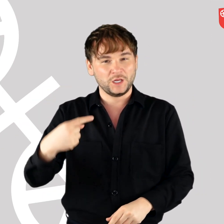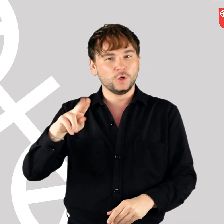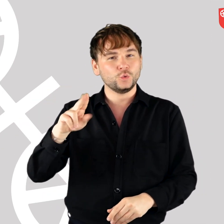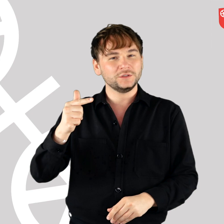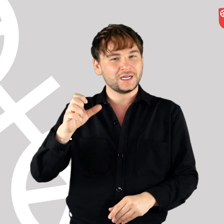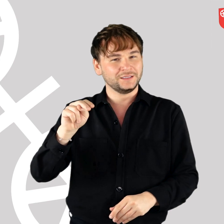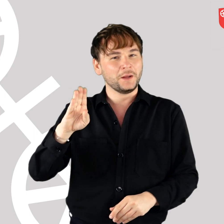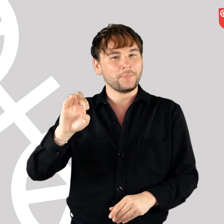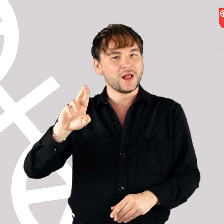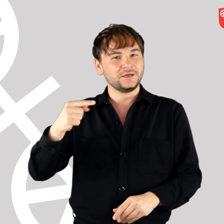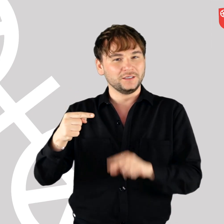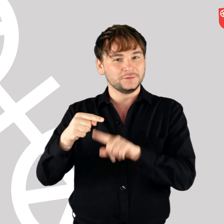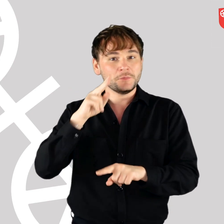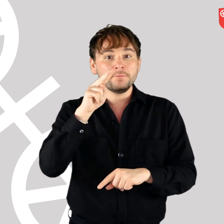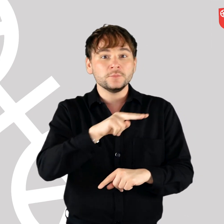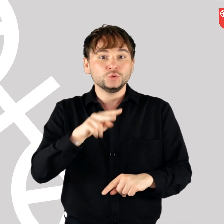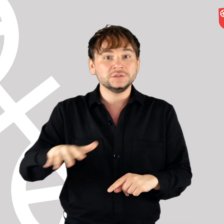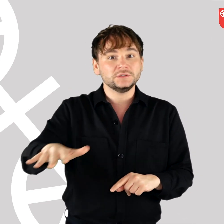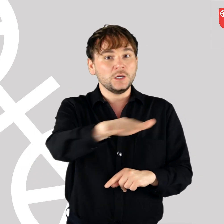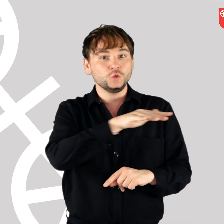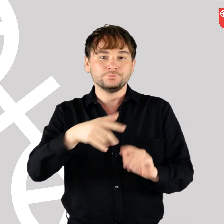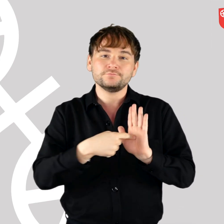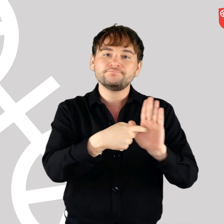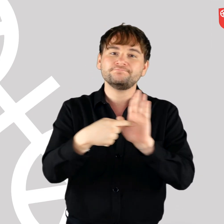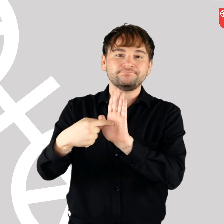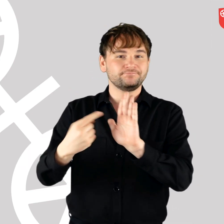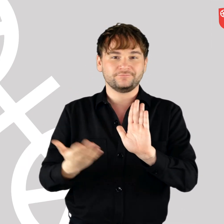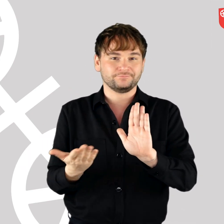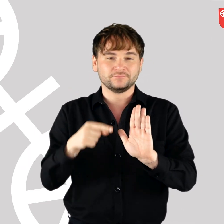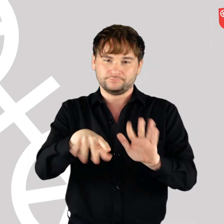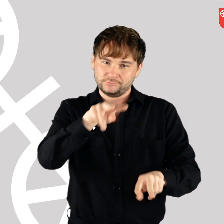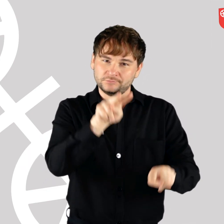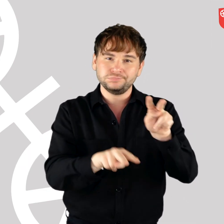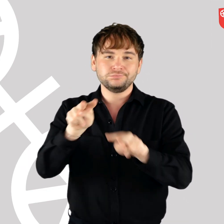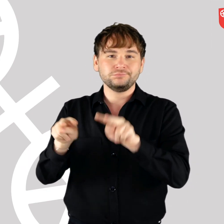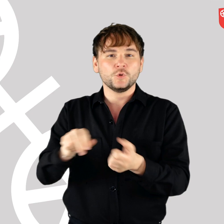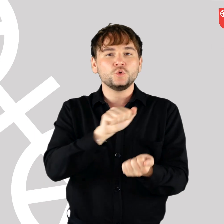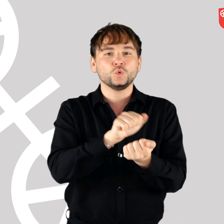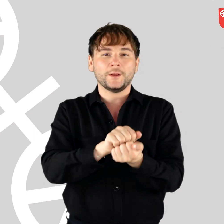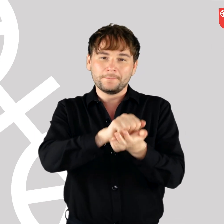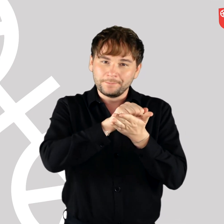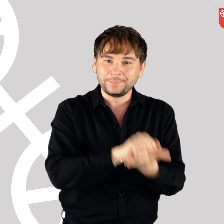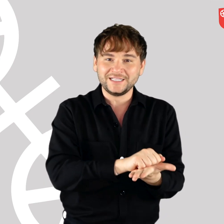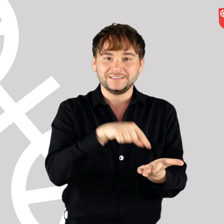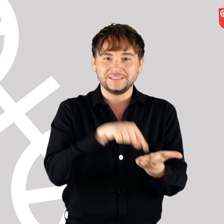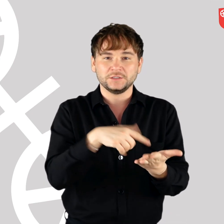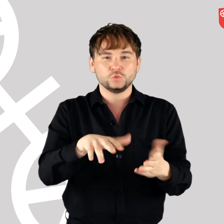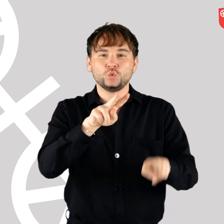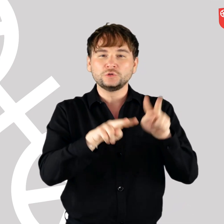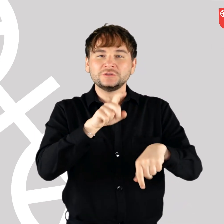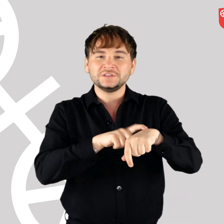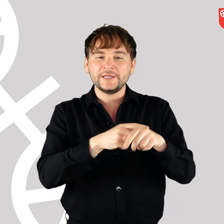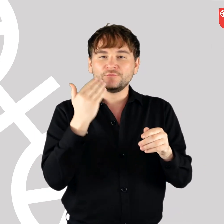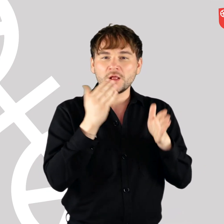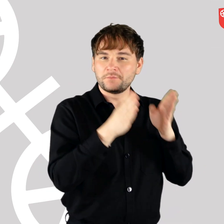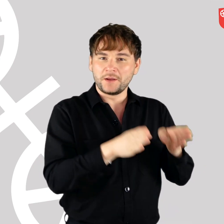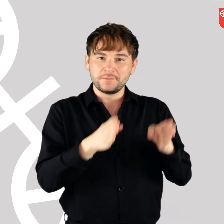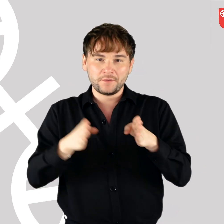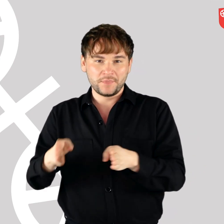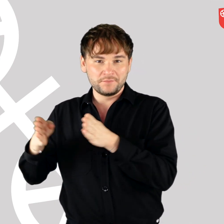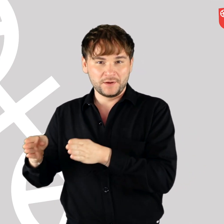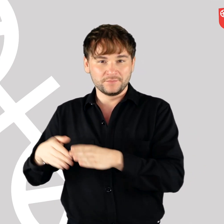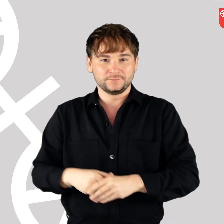Im Gutenberg-Museum sind Druckpressen aus vielen Jahrhunderten zu sehen.